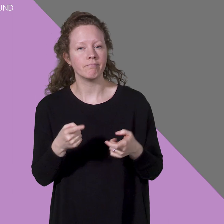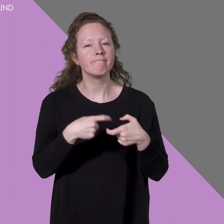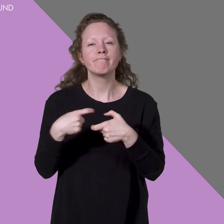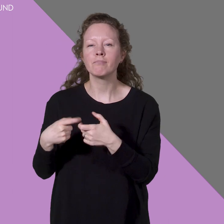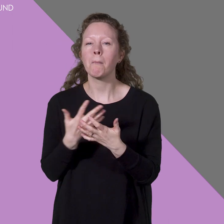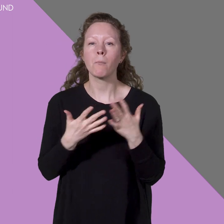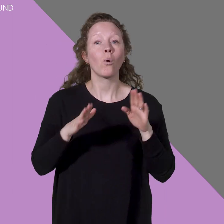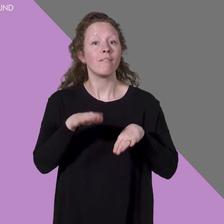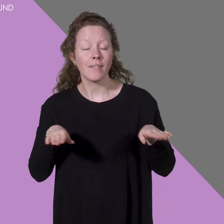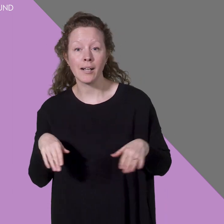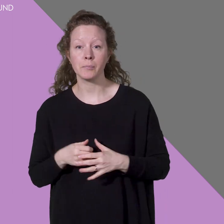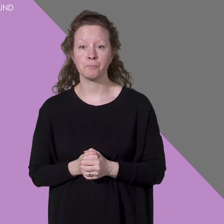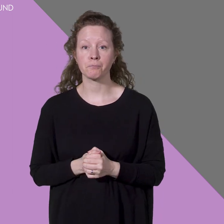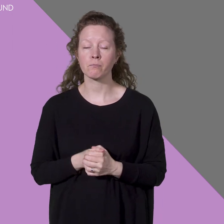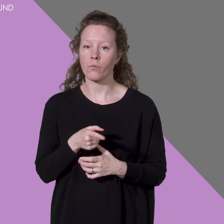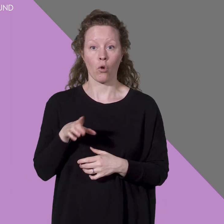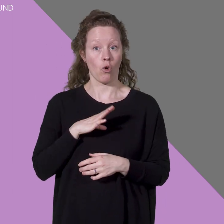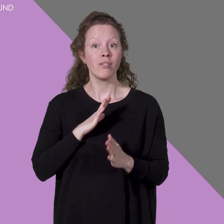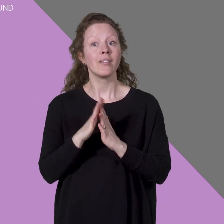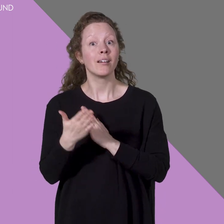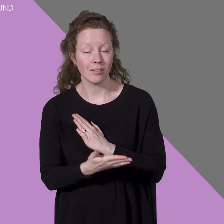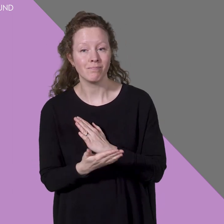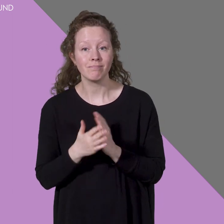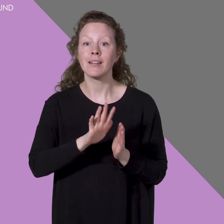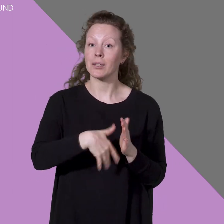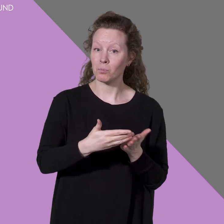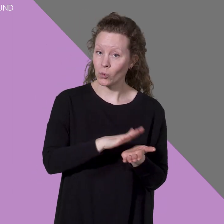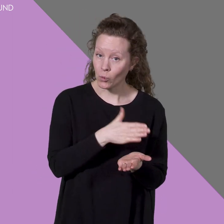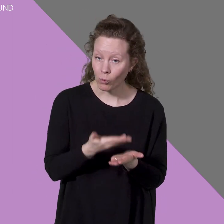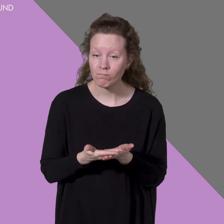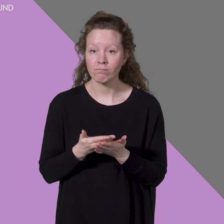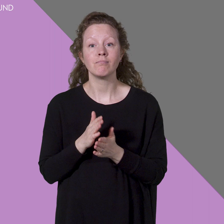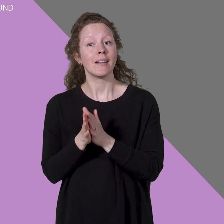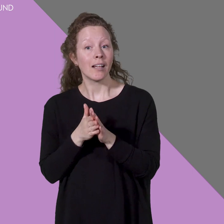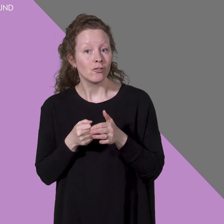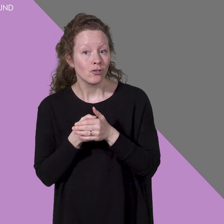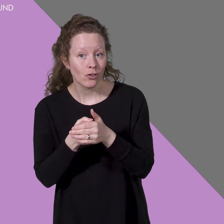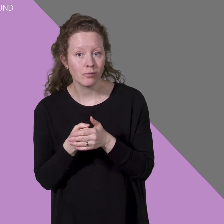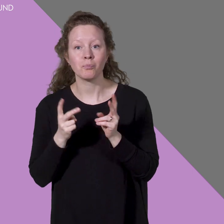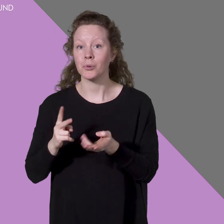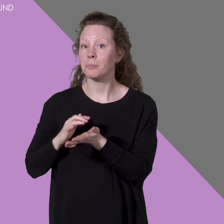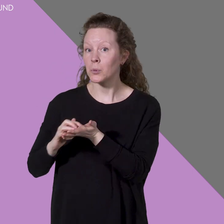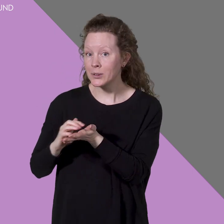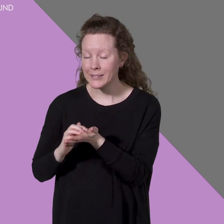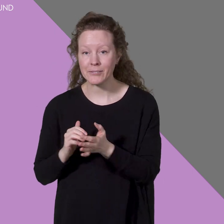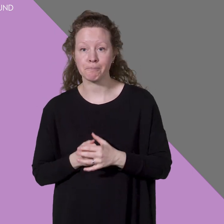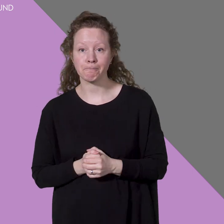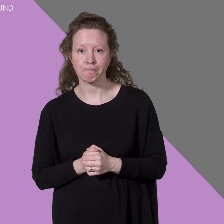där frågor kring mångfald och tillgänglighet beaktas i form av teckenspråkstolkning, - tecken som stöd och punktskrift.